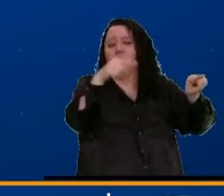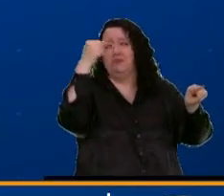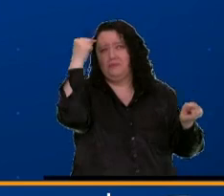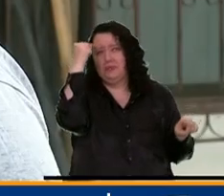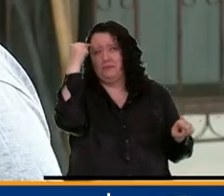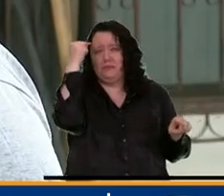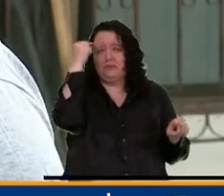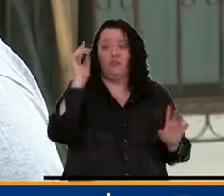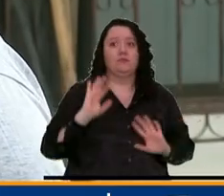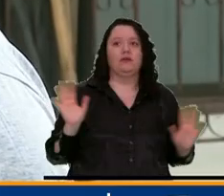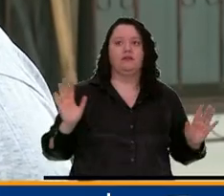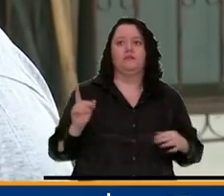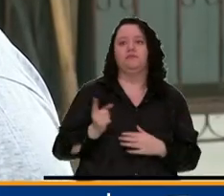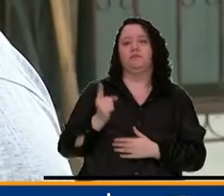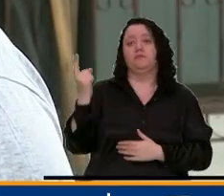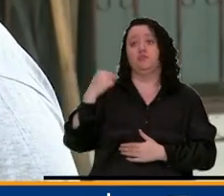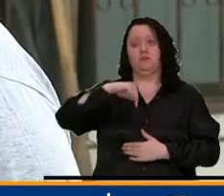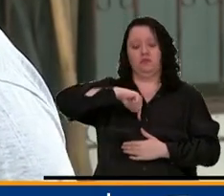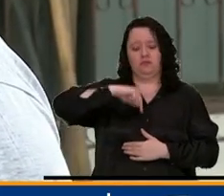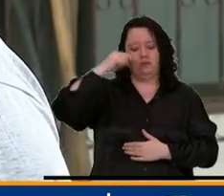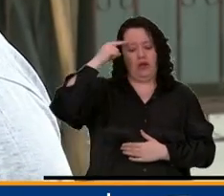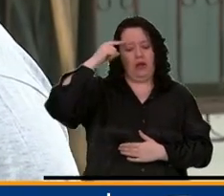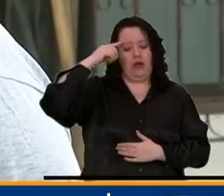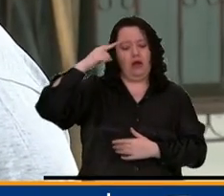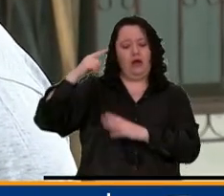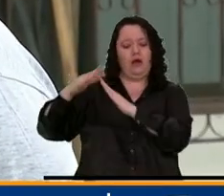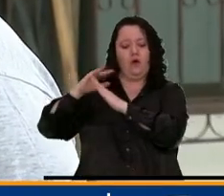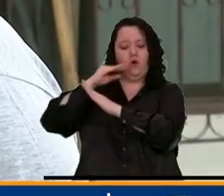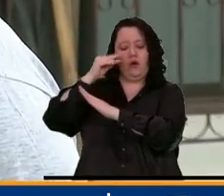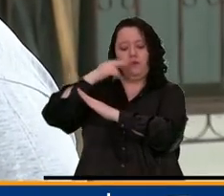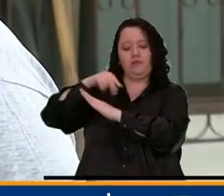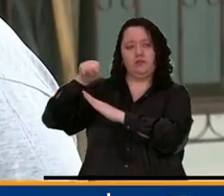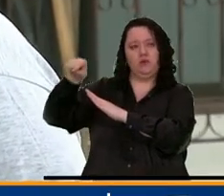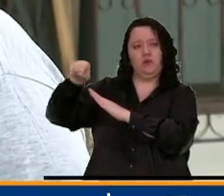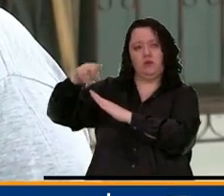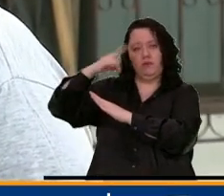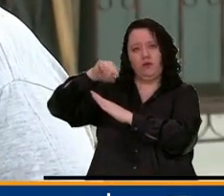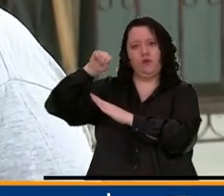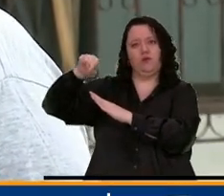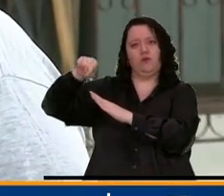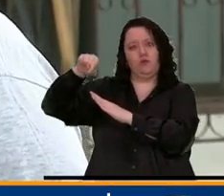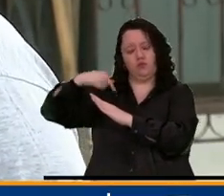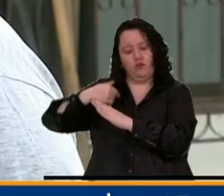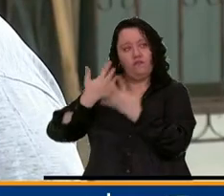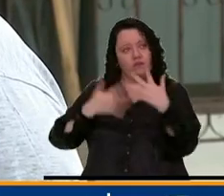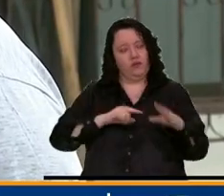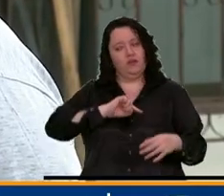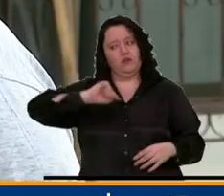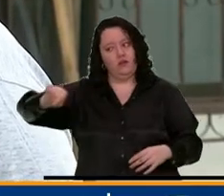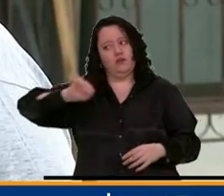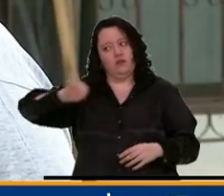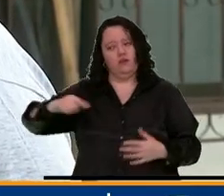perturbador sonido de las llamas devorando el cerro y algunos de sus pensamientos.